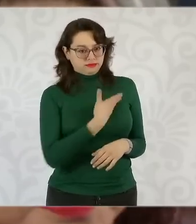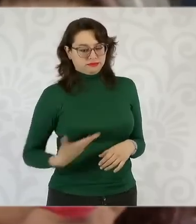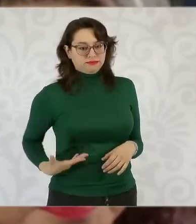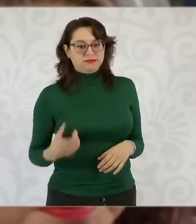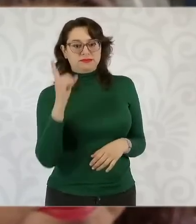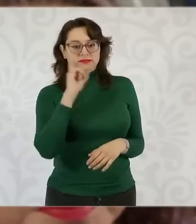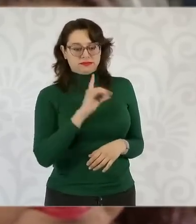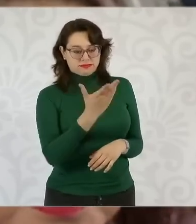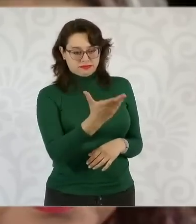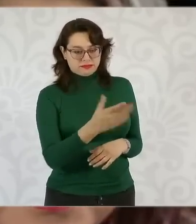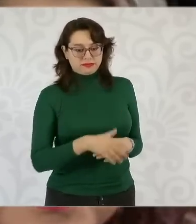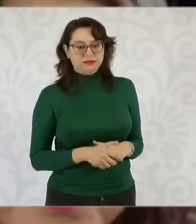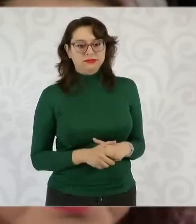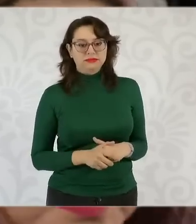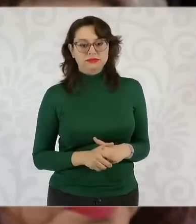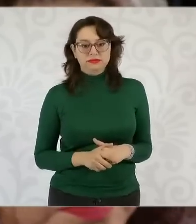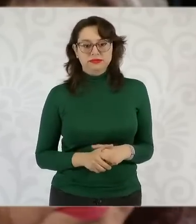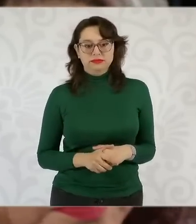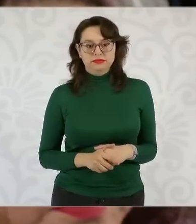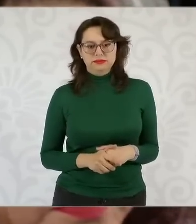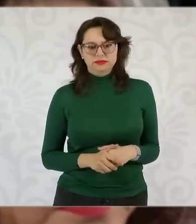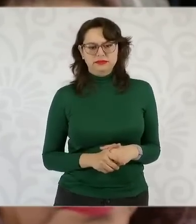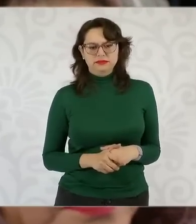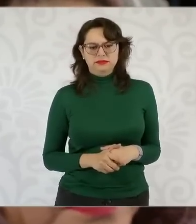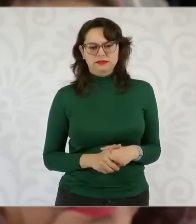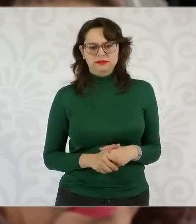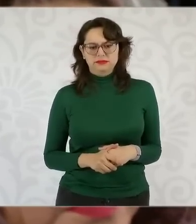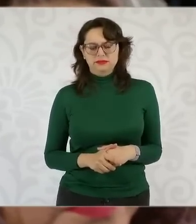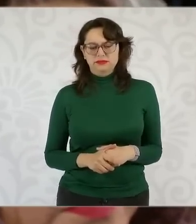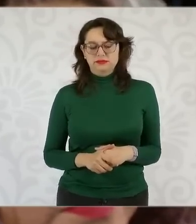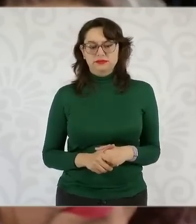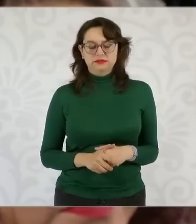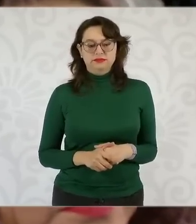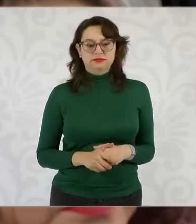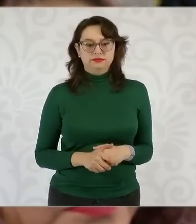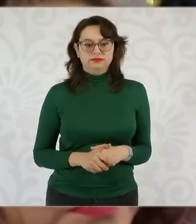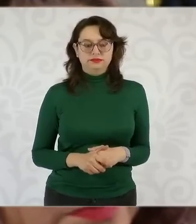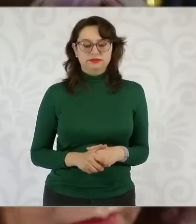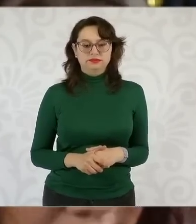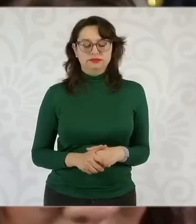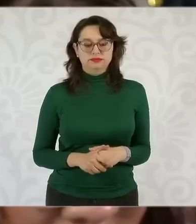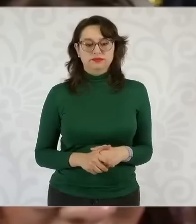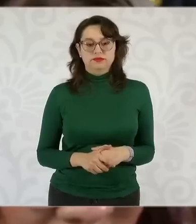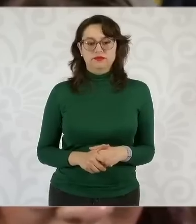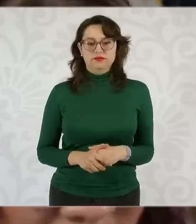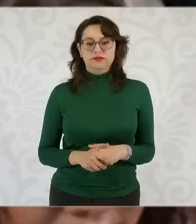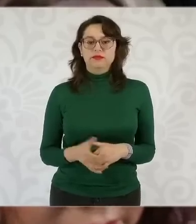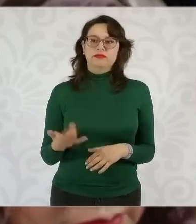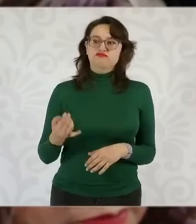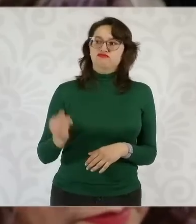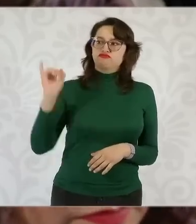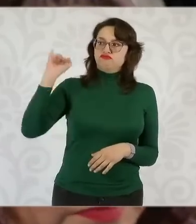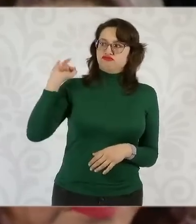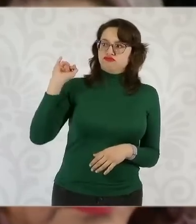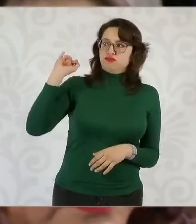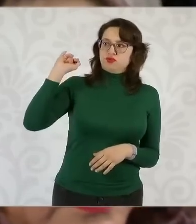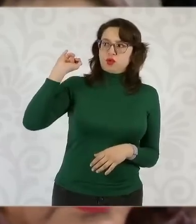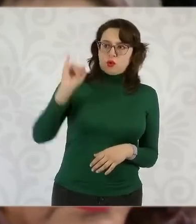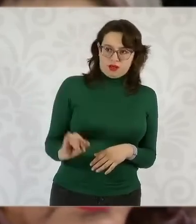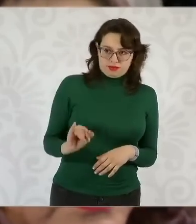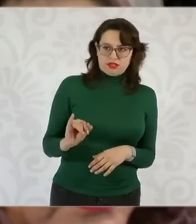lo que de este pues estos anuncios que vienen haciendo de Pues de inversiones a México Cuáles